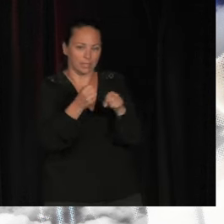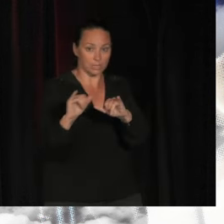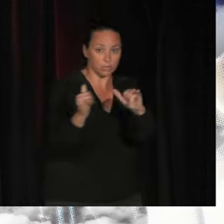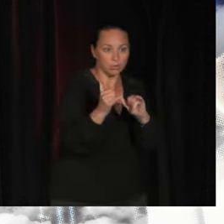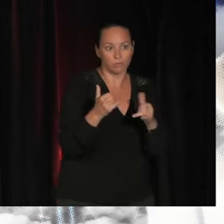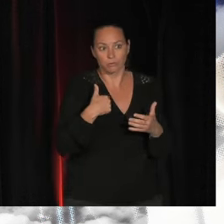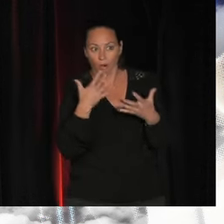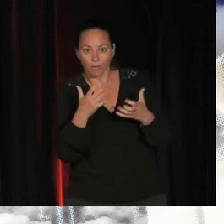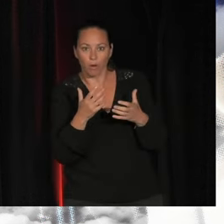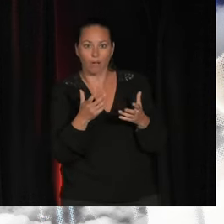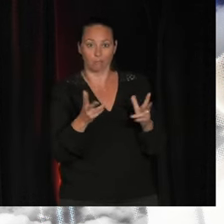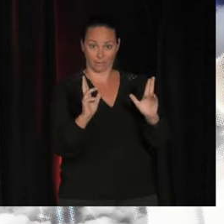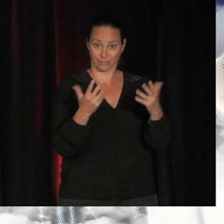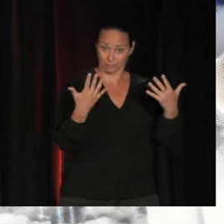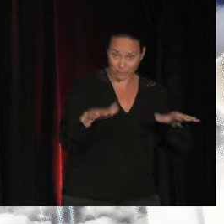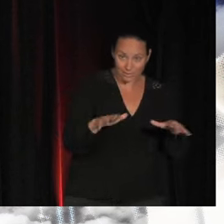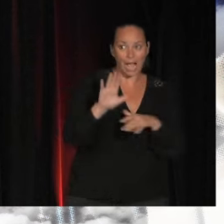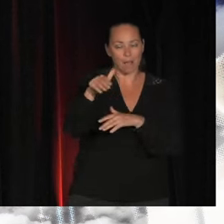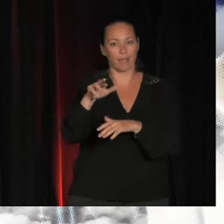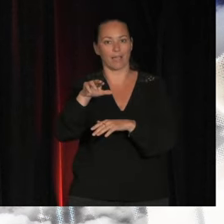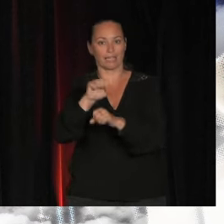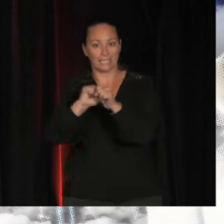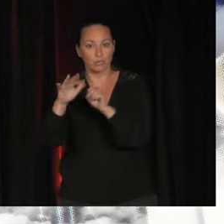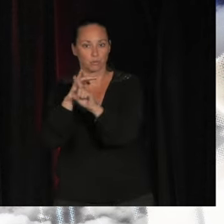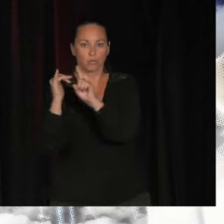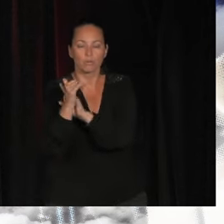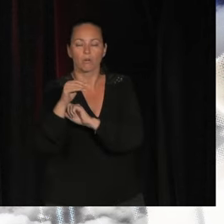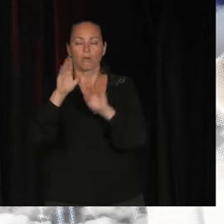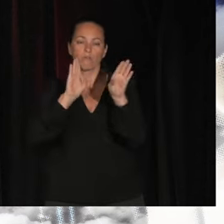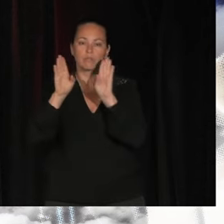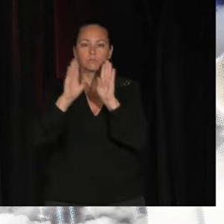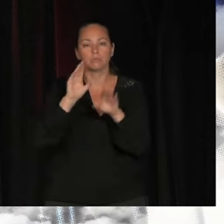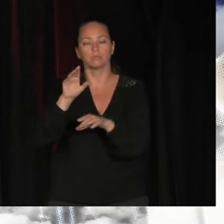quand ils ont fini une partie, ils aillent sur les réseaux sociaux, ils aillent sur Facebook, sur Insta…" À l'époque, TikTok, etc.